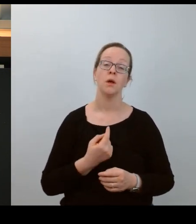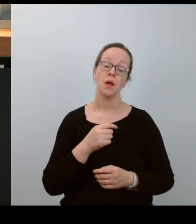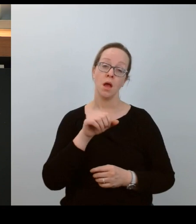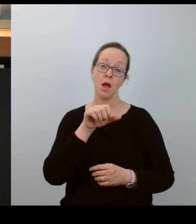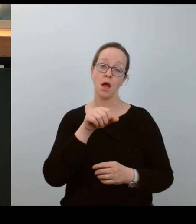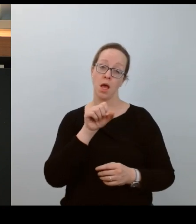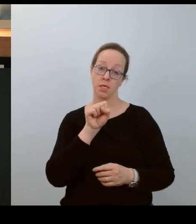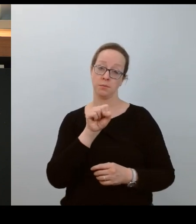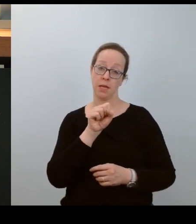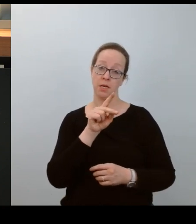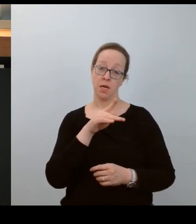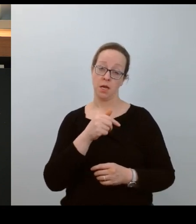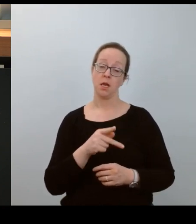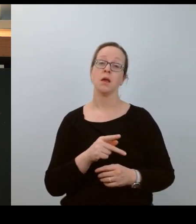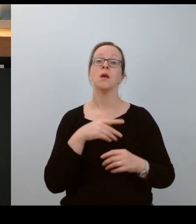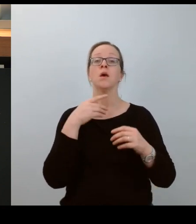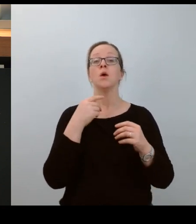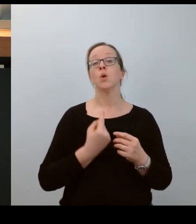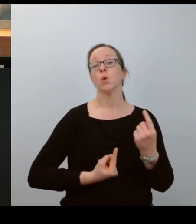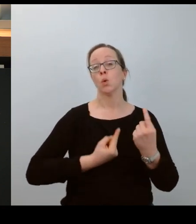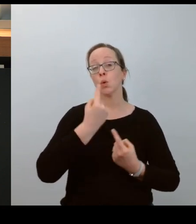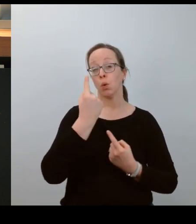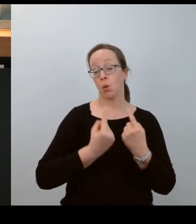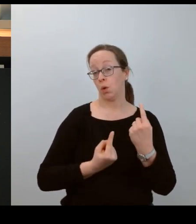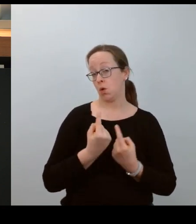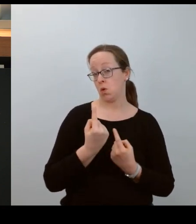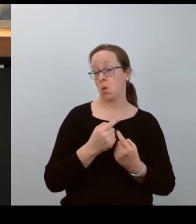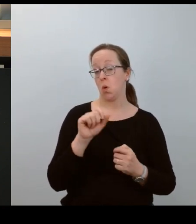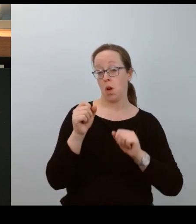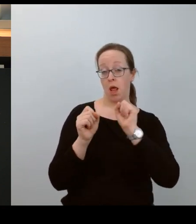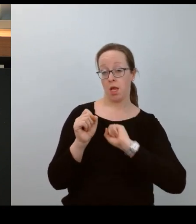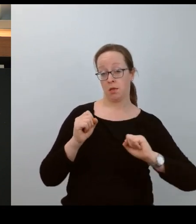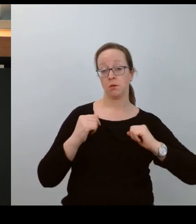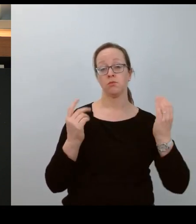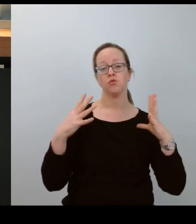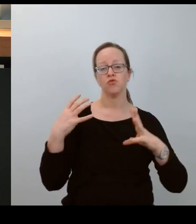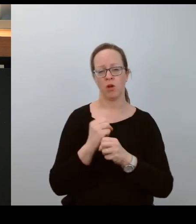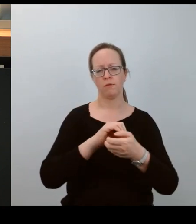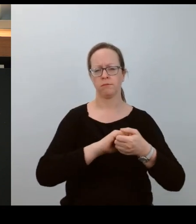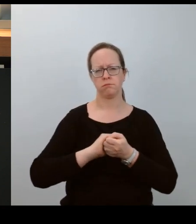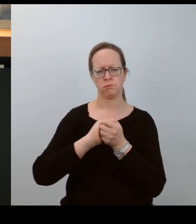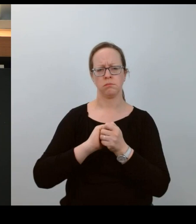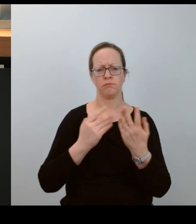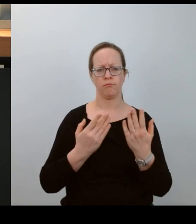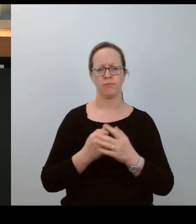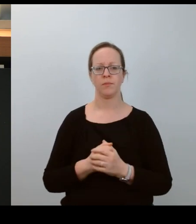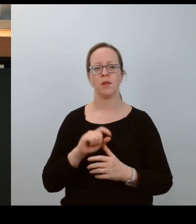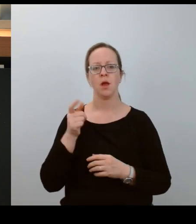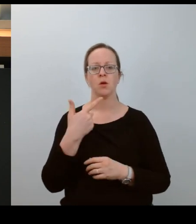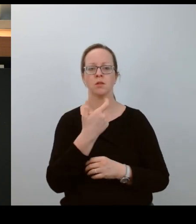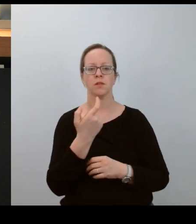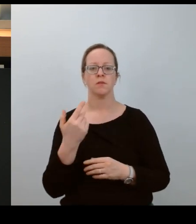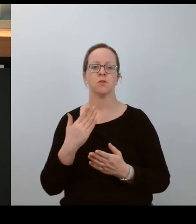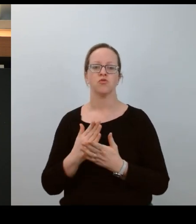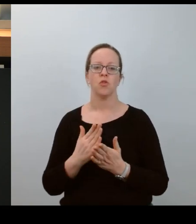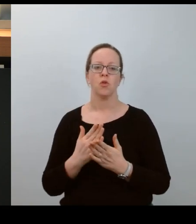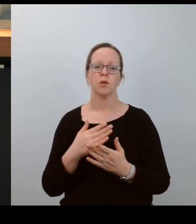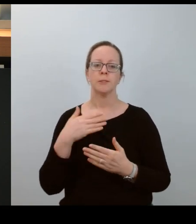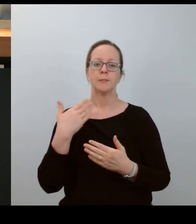Was die Verwaltung weiß, sollen natürlich auch die Berlinerinnen und Berliner wissen. Die Verwaltung soll transparent und ihre Daten sollen für alle zugänglich sein.